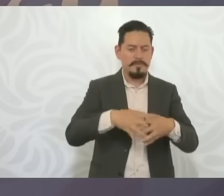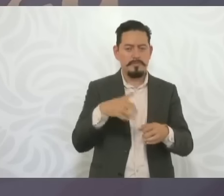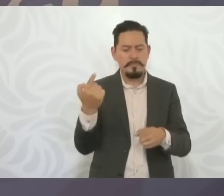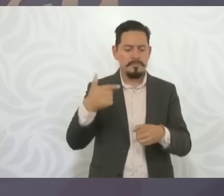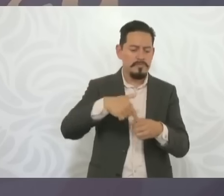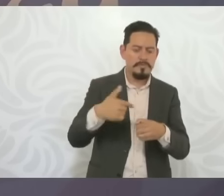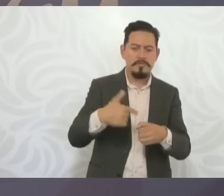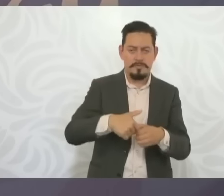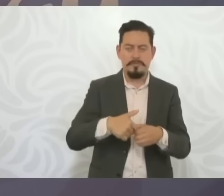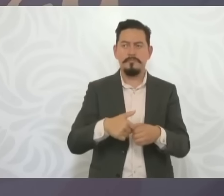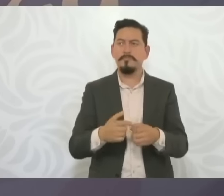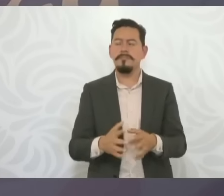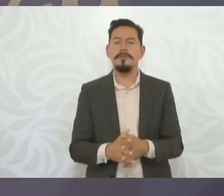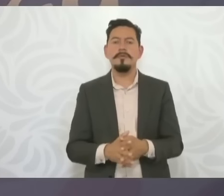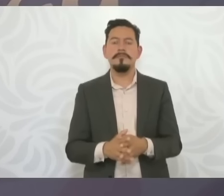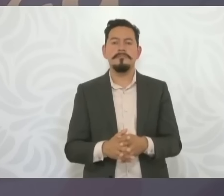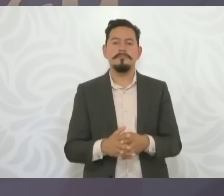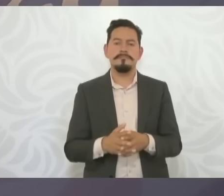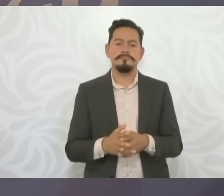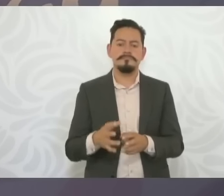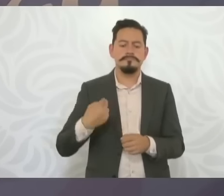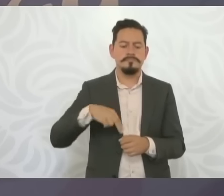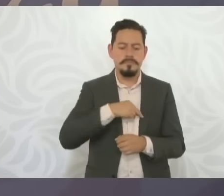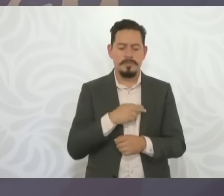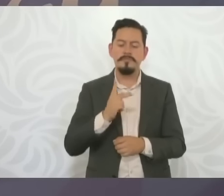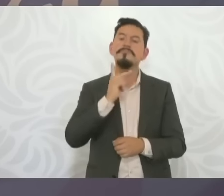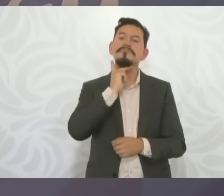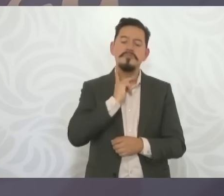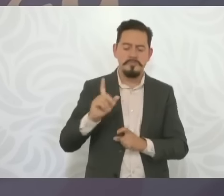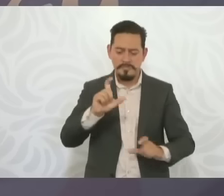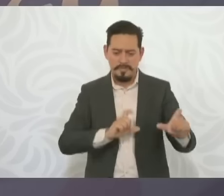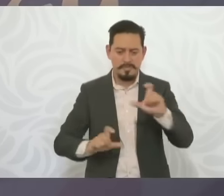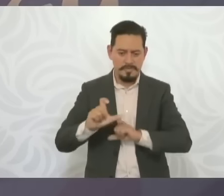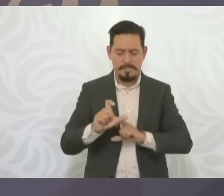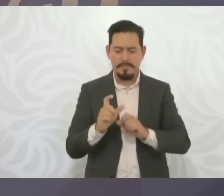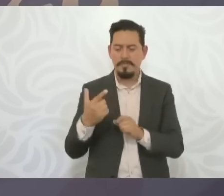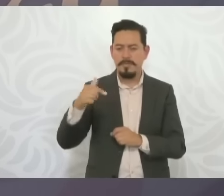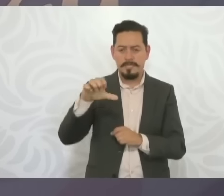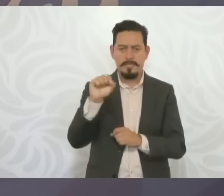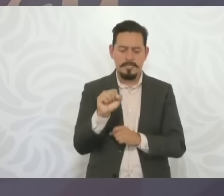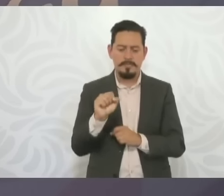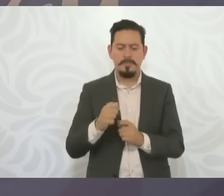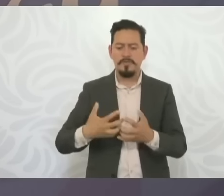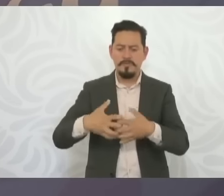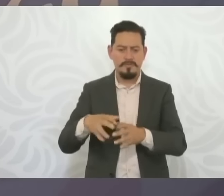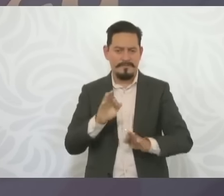aumento. Estamos recuperando la petroquímica, el procesamiento de gas y la logística. Se optimizan